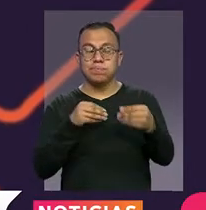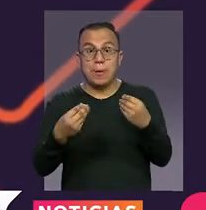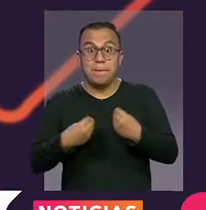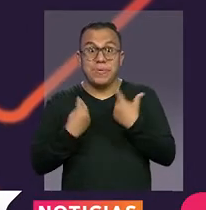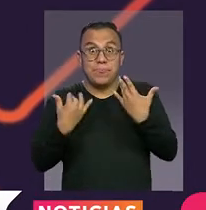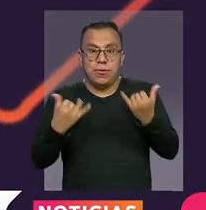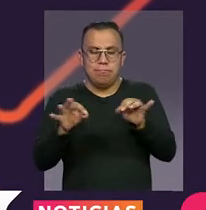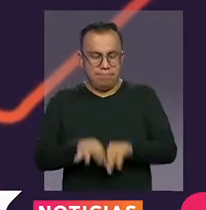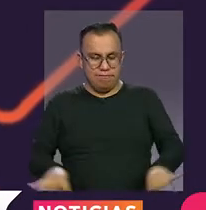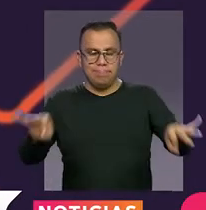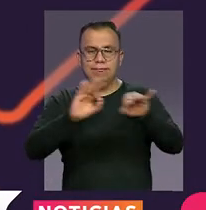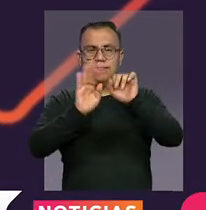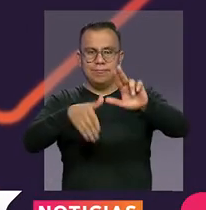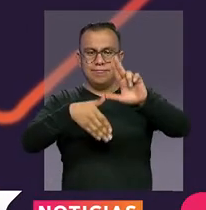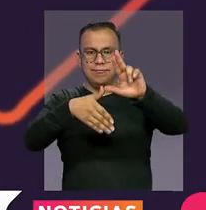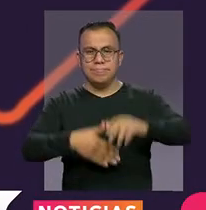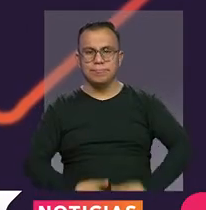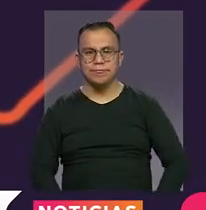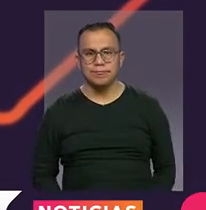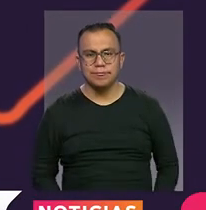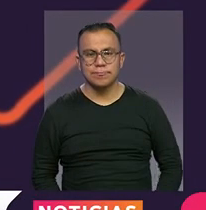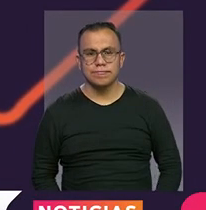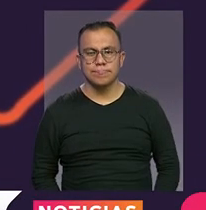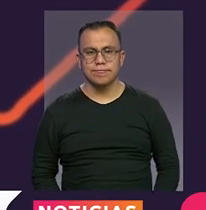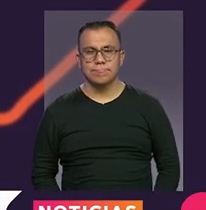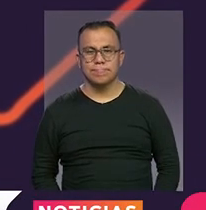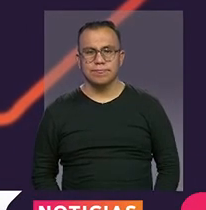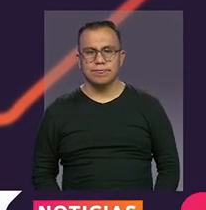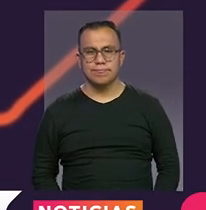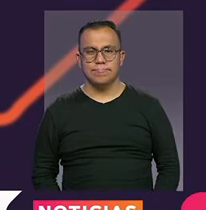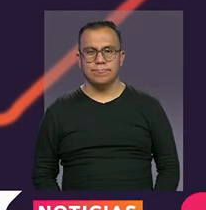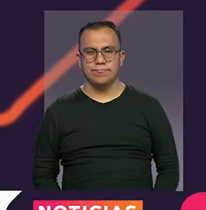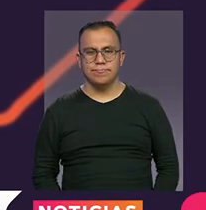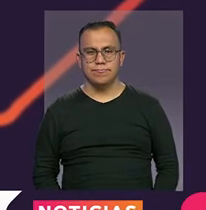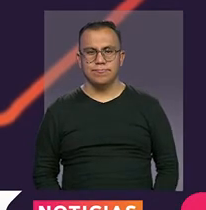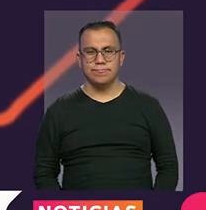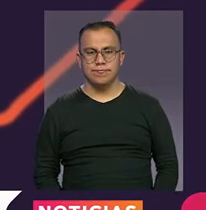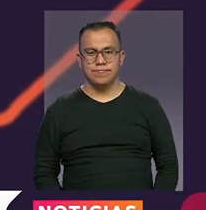MUNDO SUPERANDO EL MILLóN DE DóLARES, EL MAESTRO BOTERO ES SIN DUDA ALGUNA EL ARTISTA